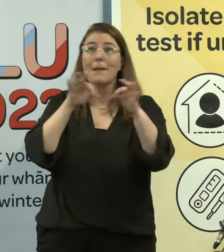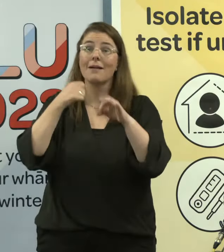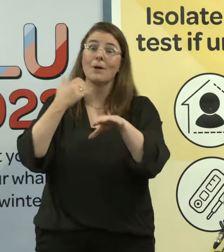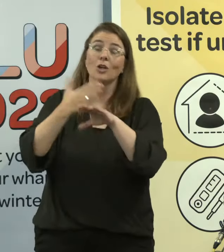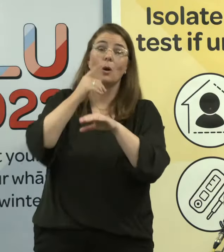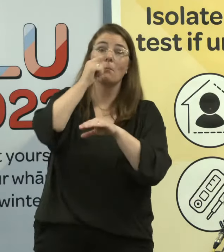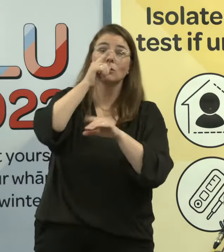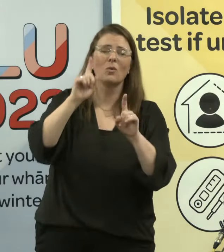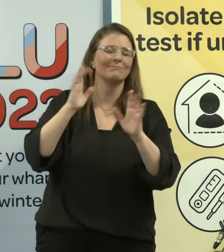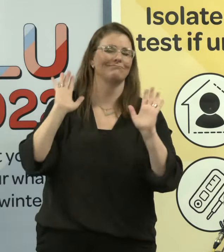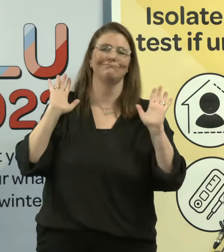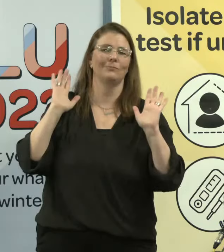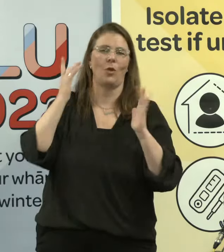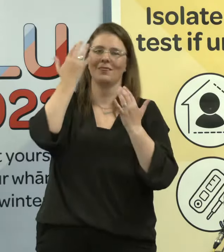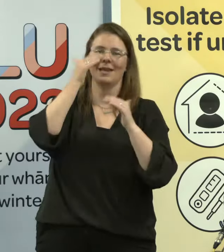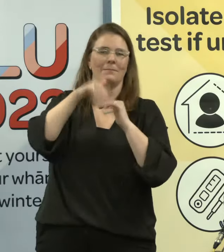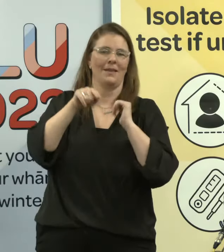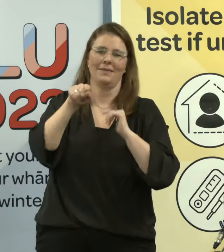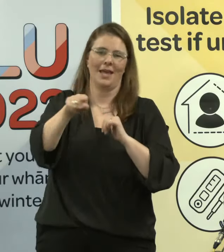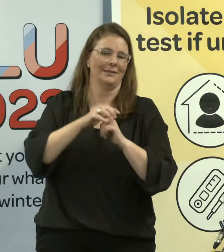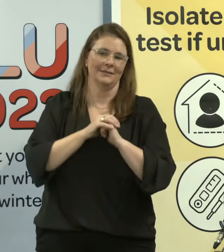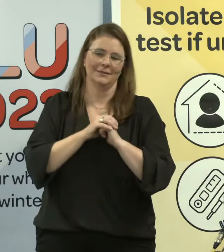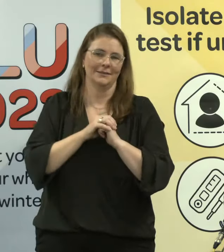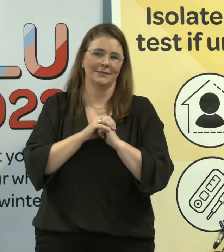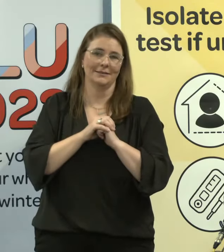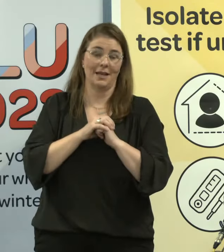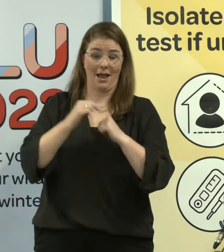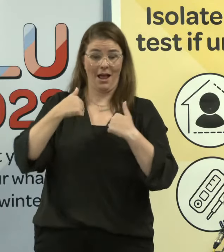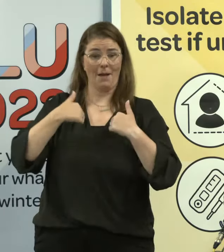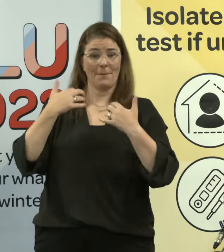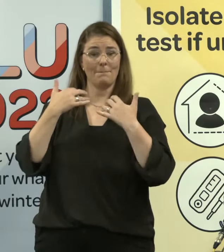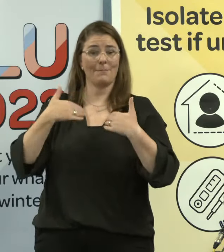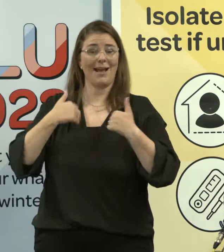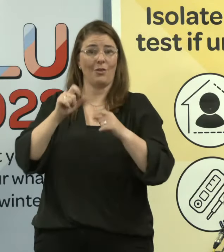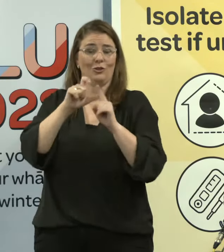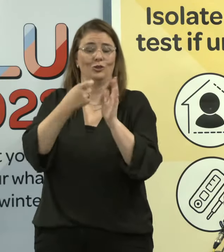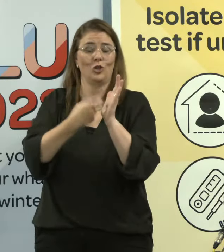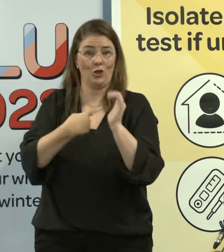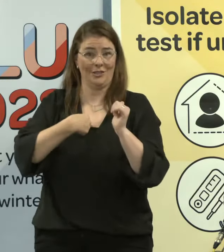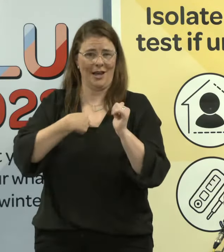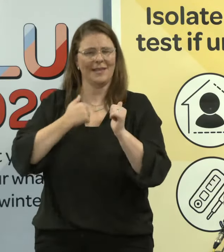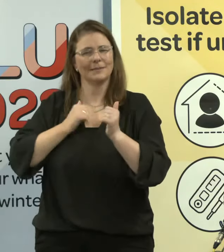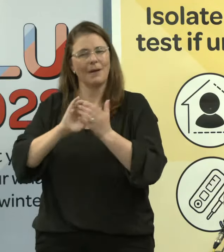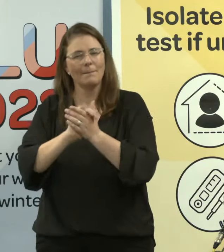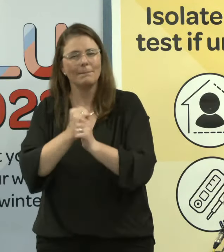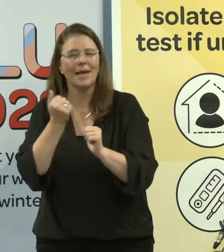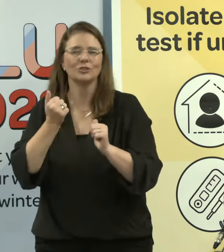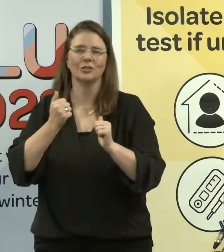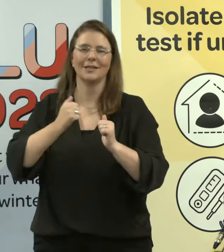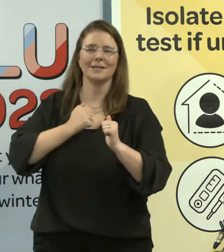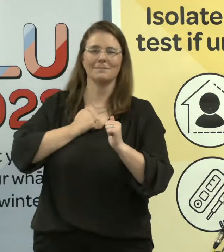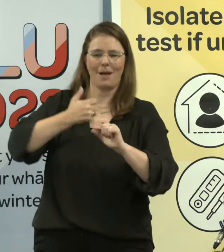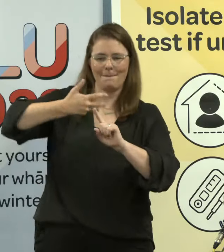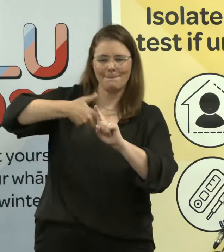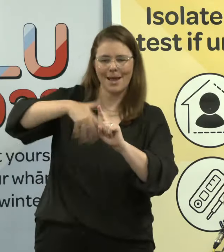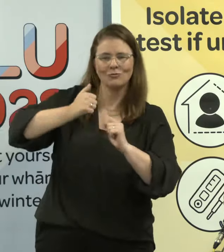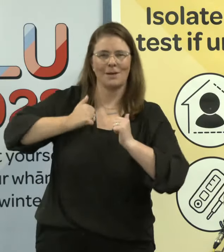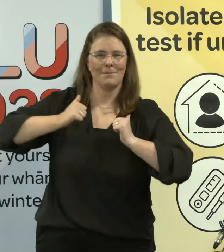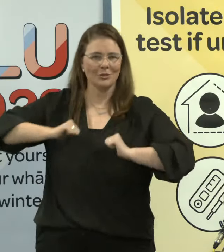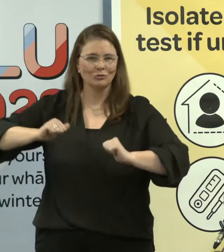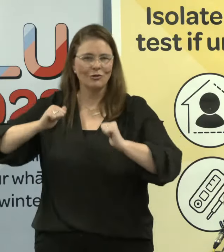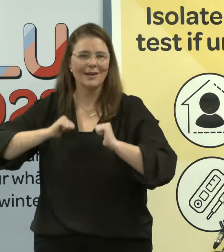whai waahi ano ki te Health New